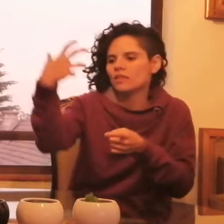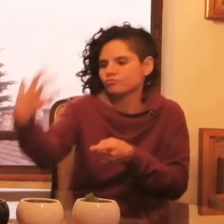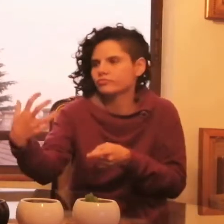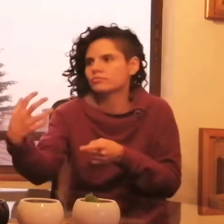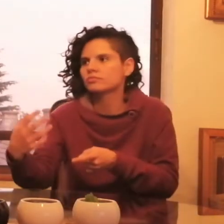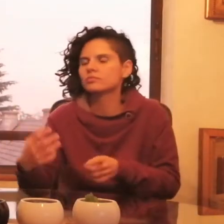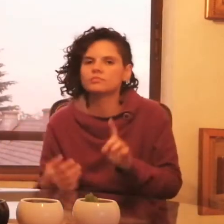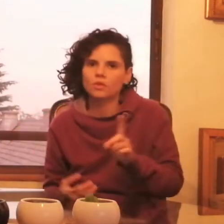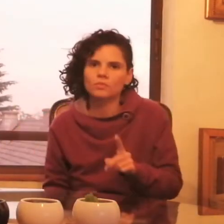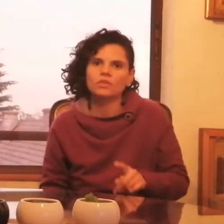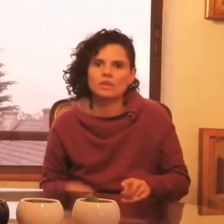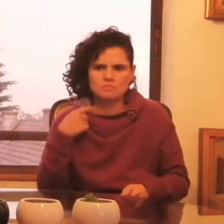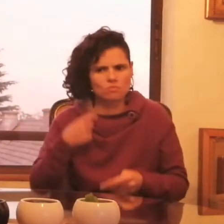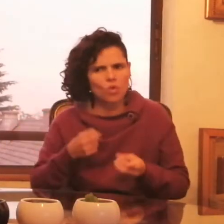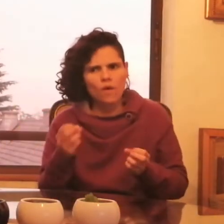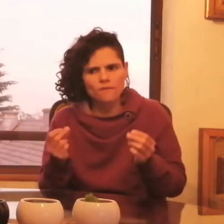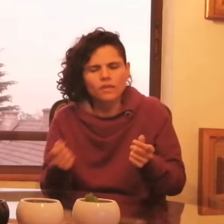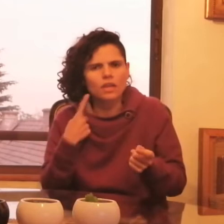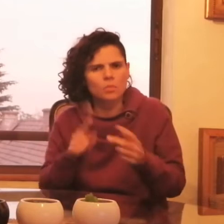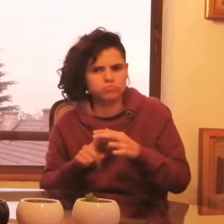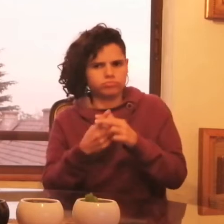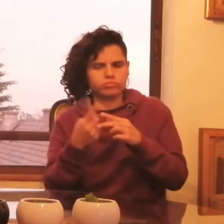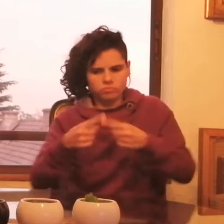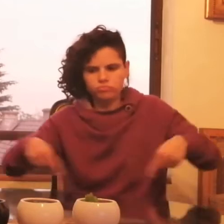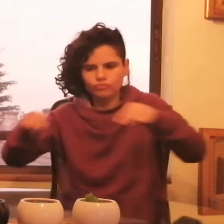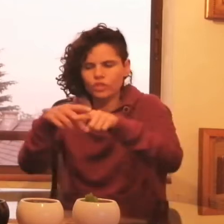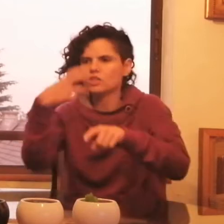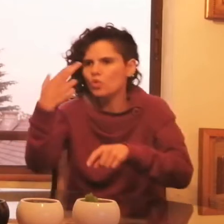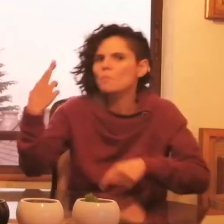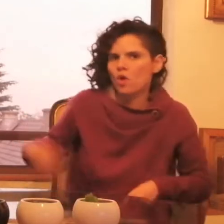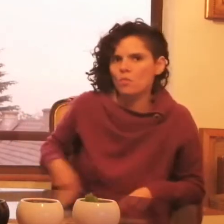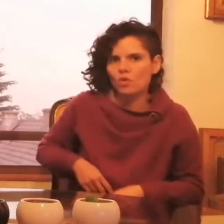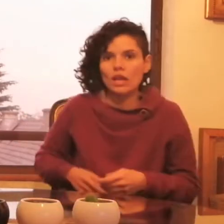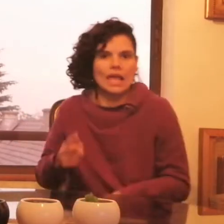no fuiste como a buscar pega en otro lado del tiro -no - fuiste la jefa desde un principio - si, altiro